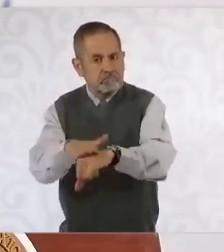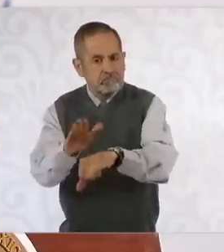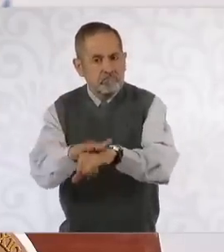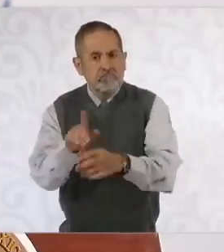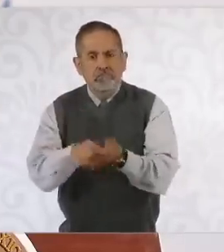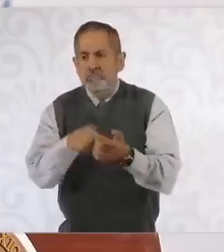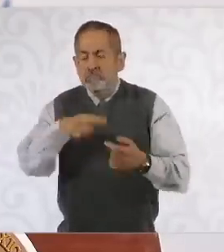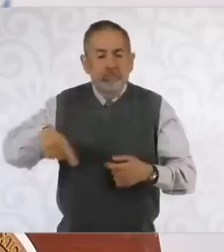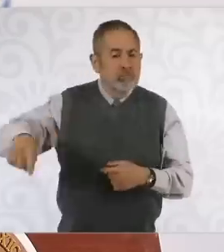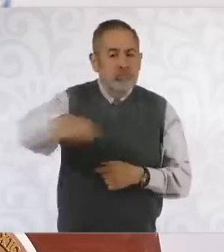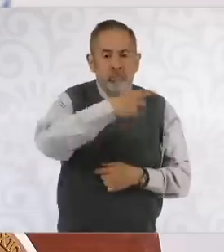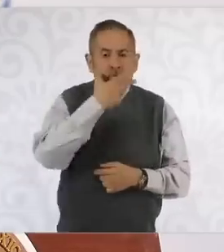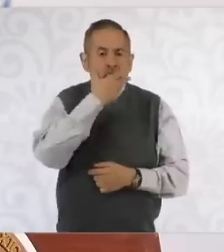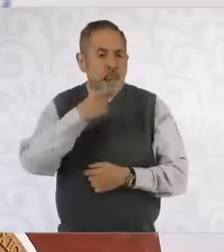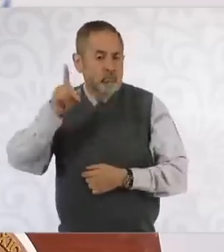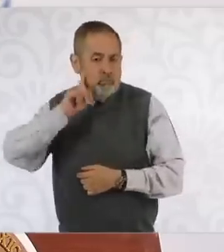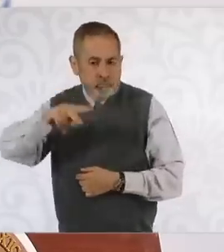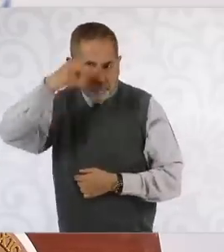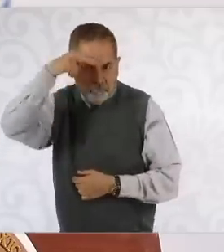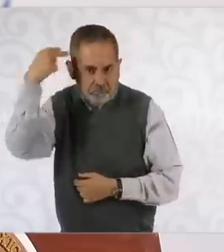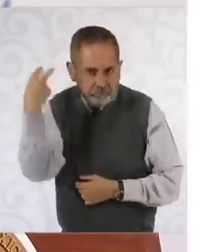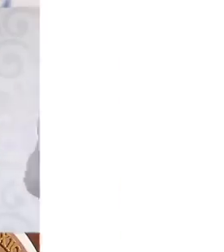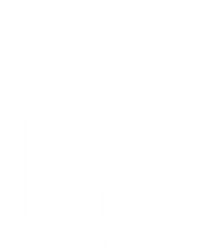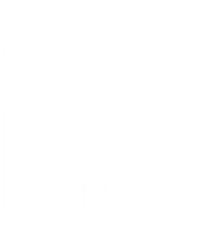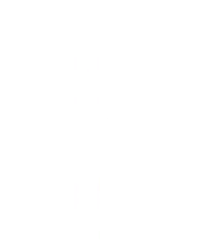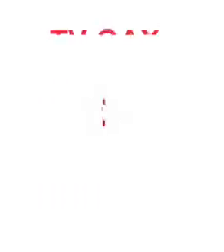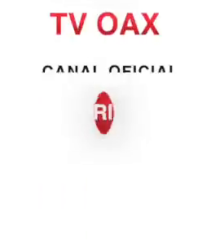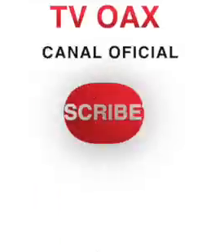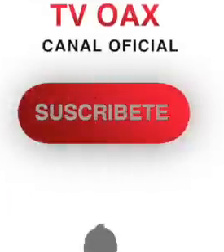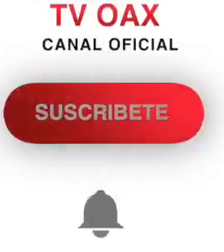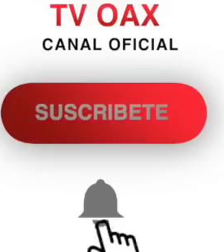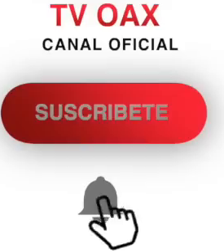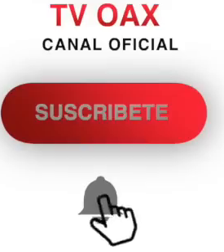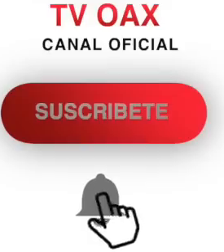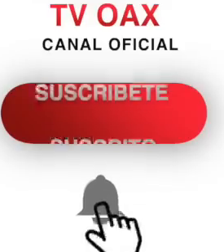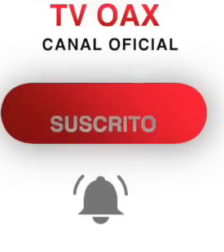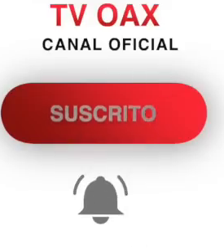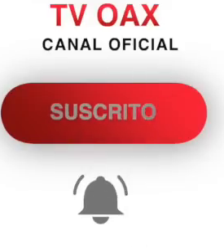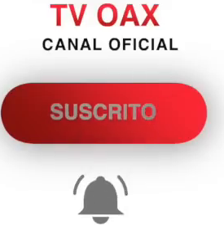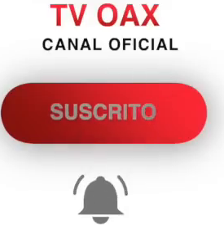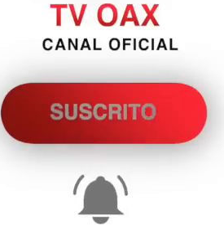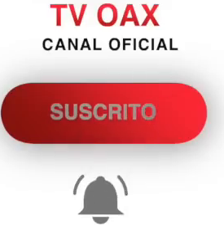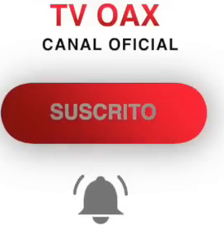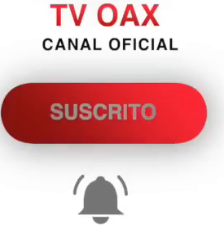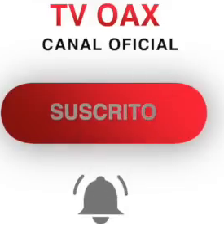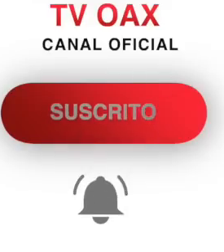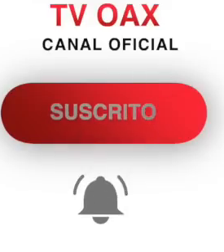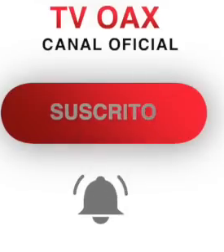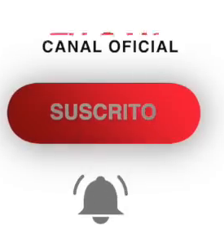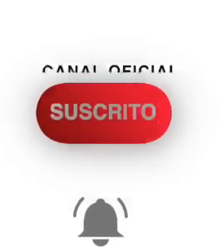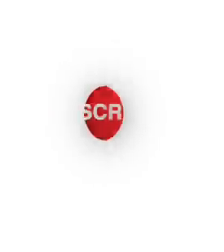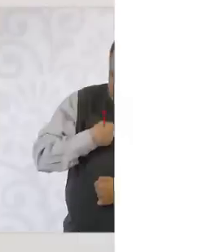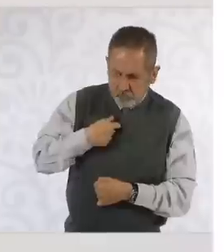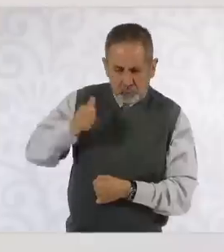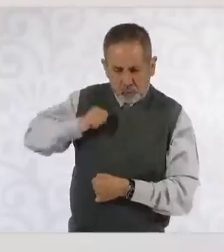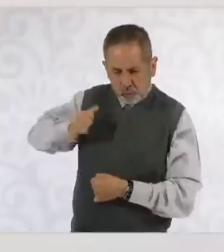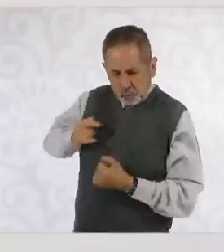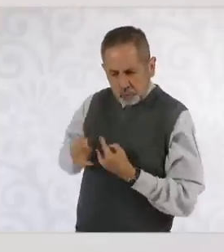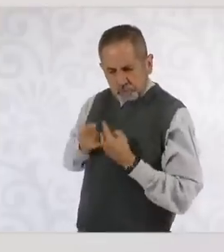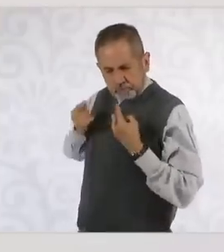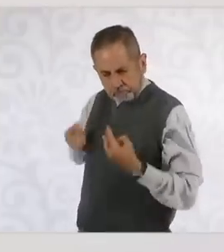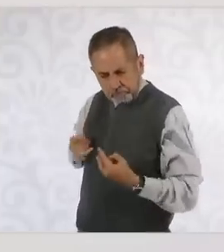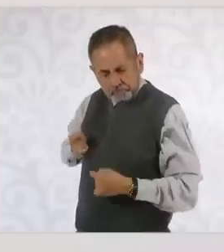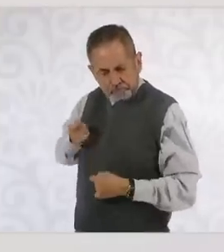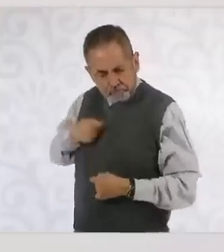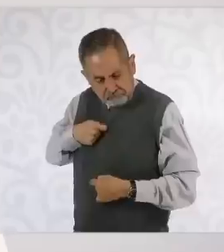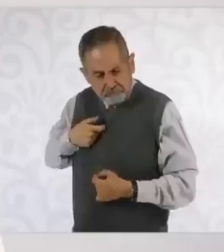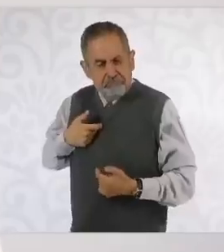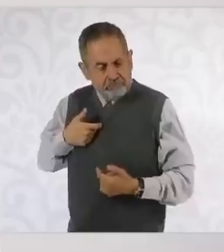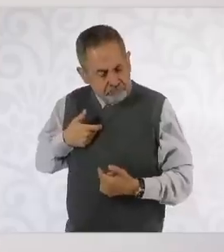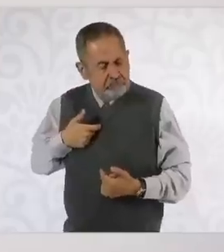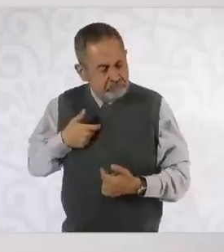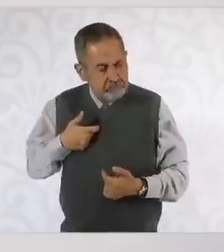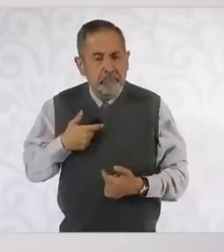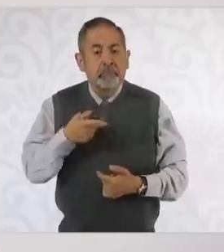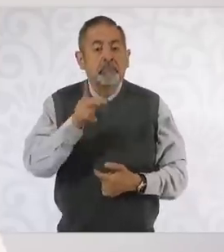y los mexicanos nunca olvidemos Quiénes somos de dónde venimos pero lo más importante con el pueblo